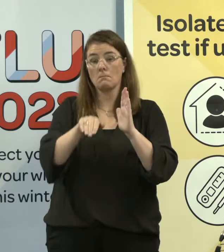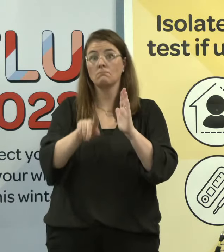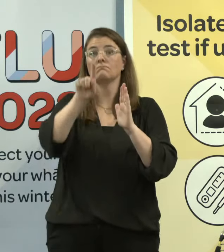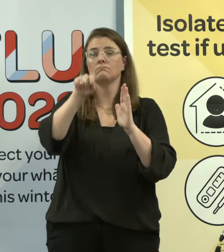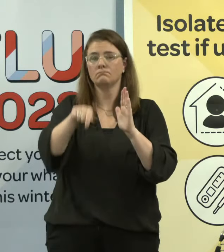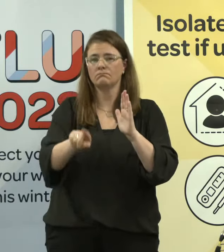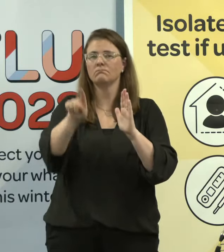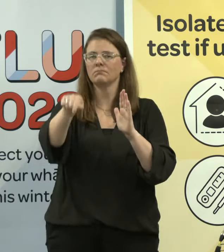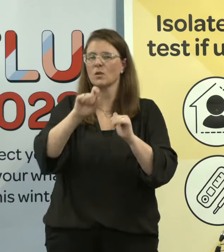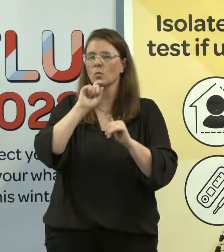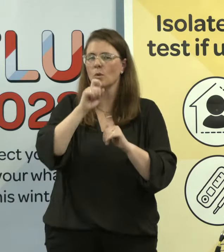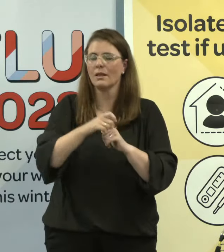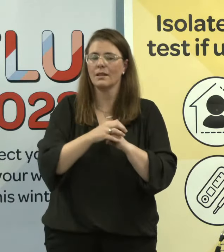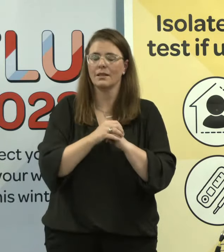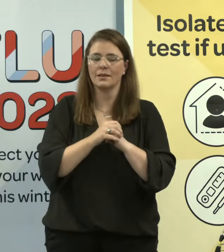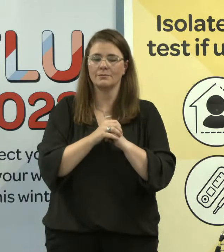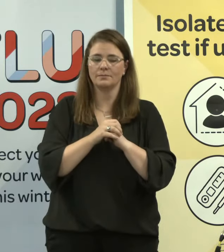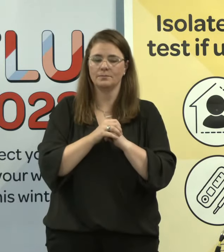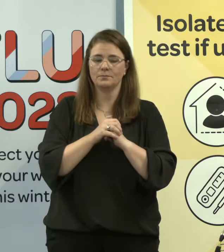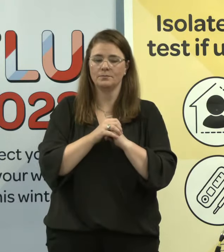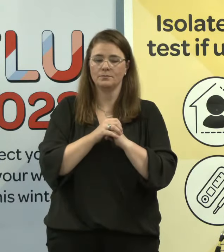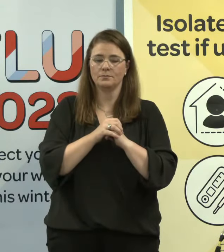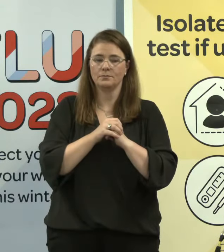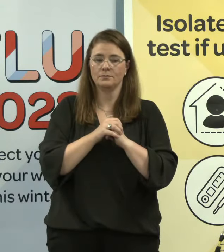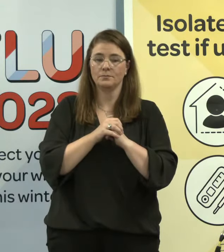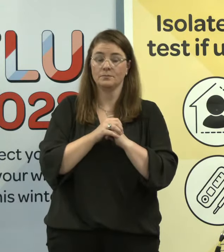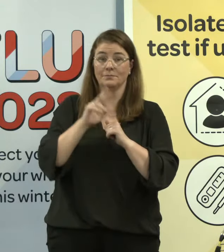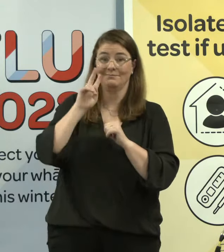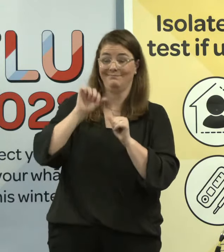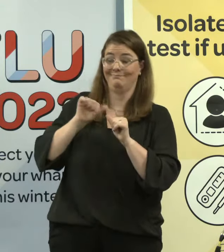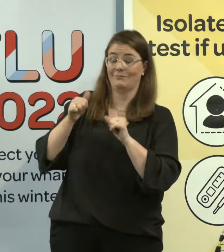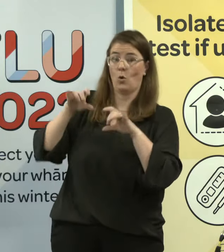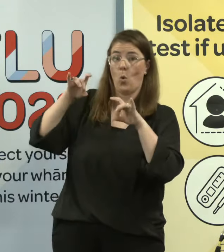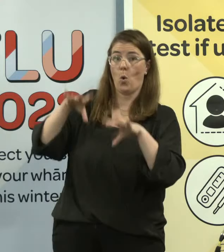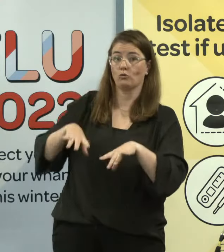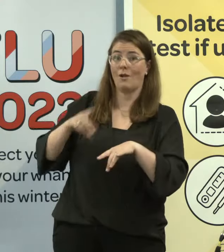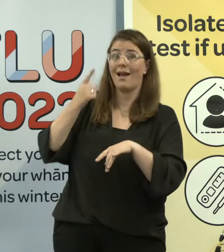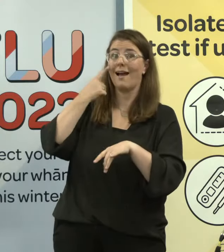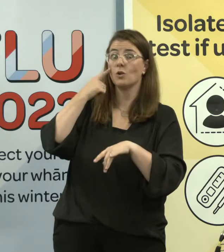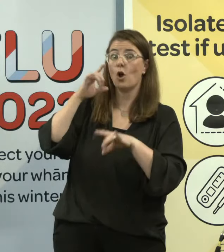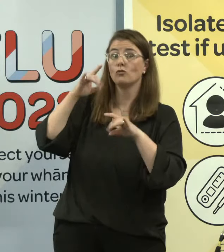whai tatou i te hiku roa me te